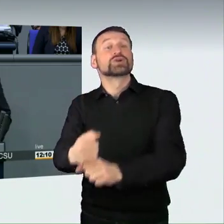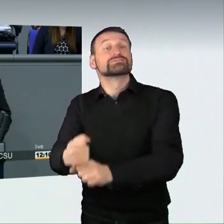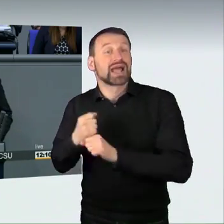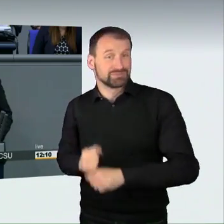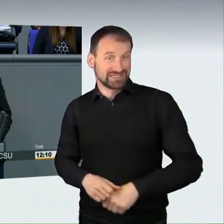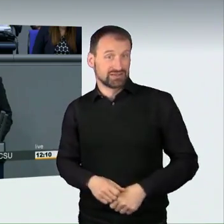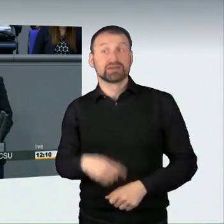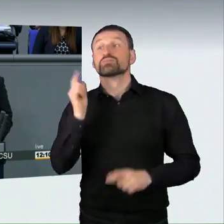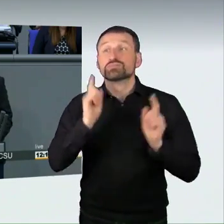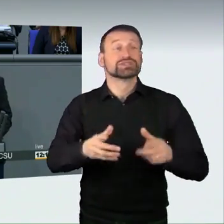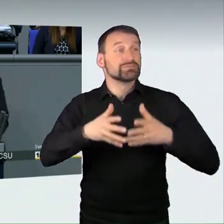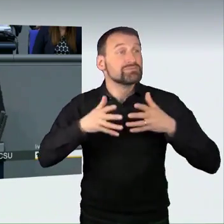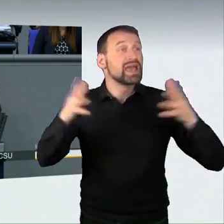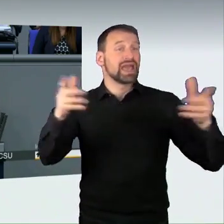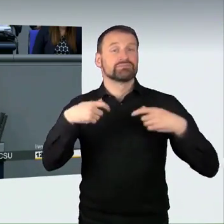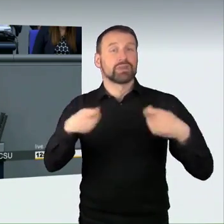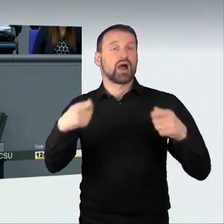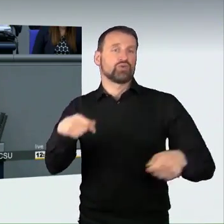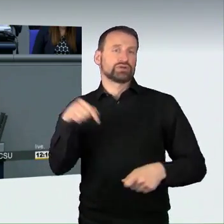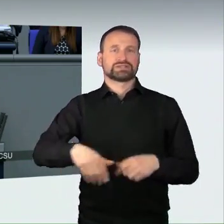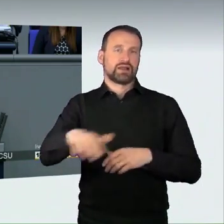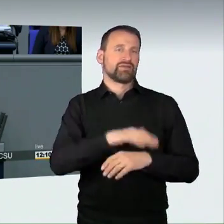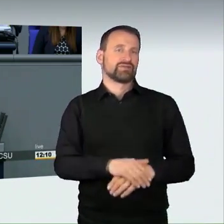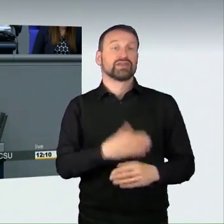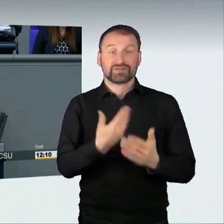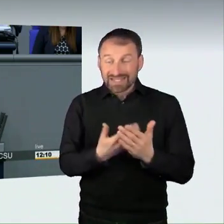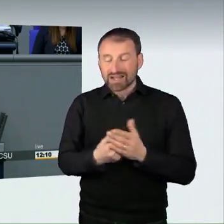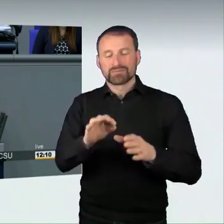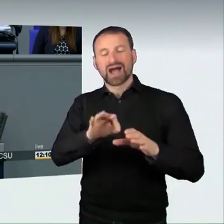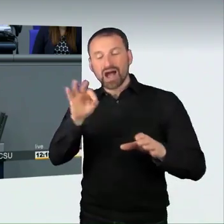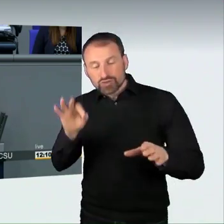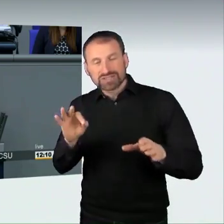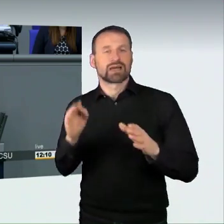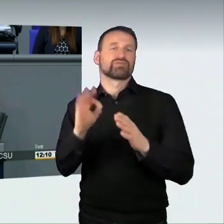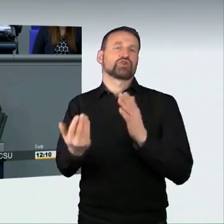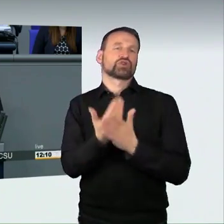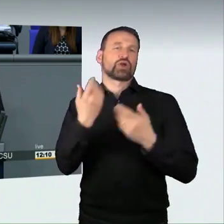für den Neubau auch völlig richtig, meine Damen und Herren. (Applaus)